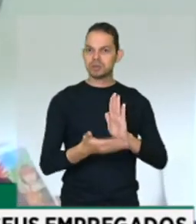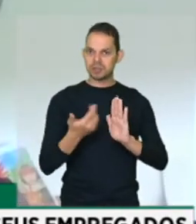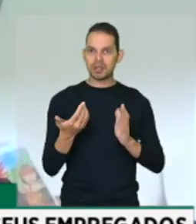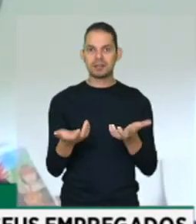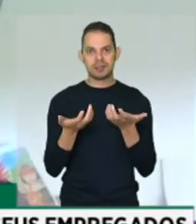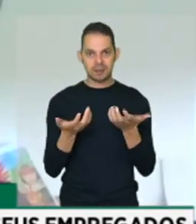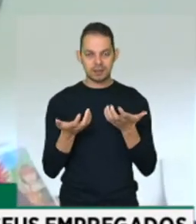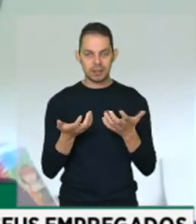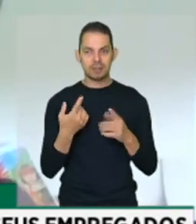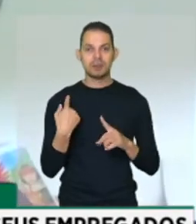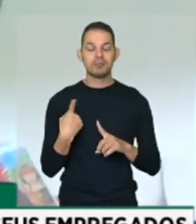A REQUEDE É A FAVOR DA RETIRADA DE PAUTA, JUSTAMENTE